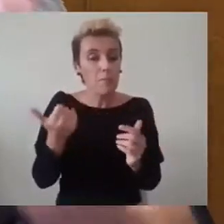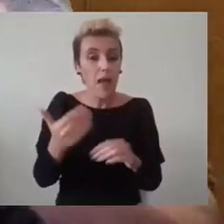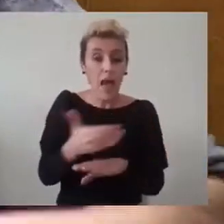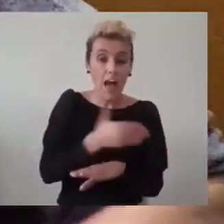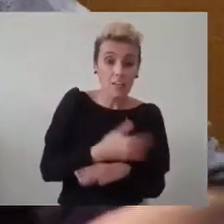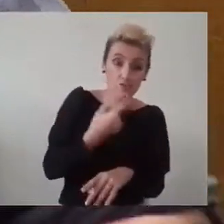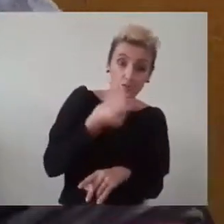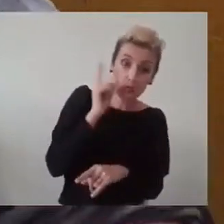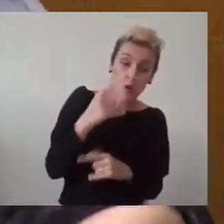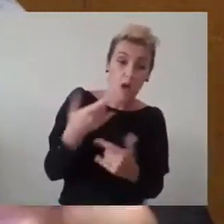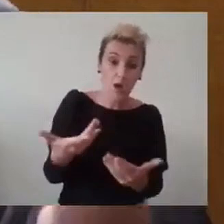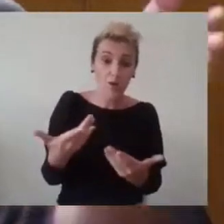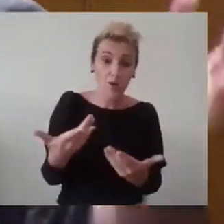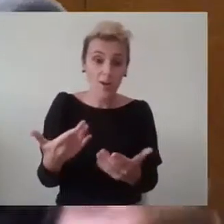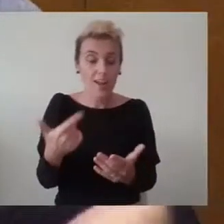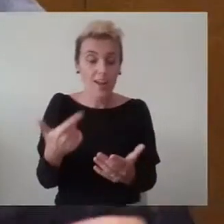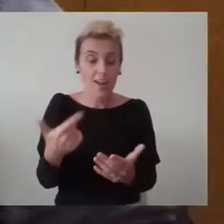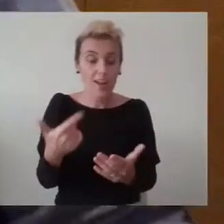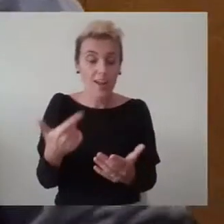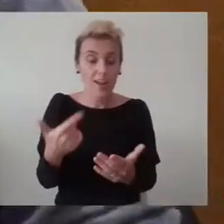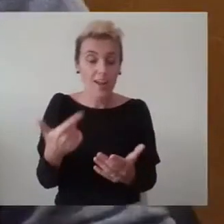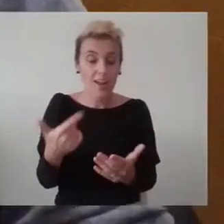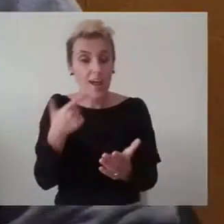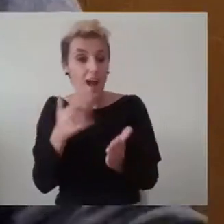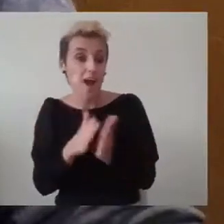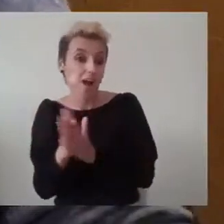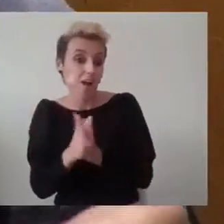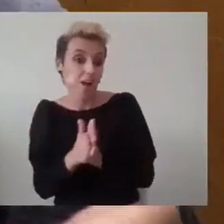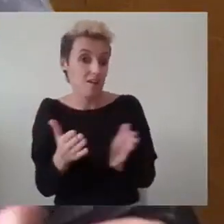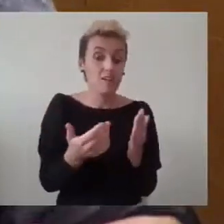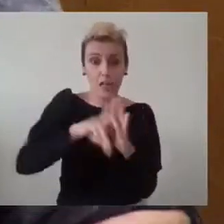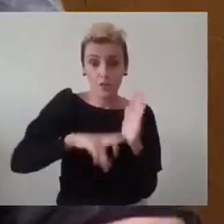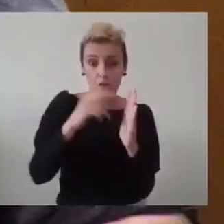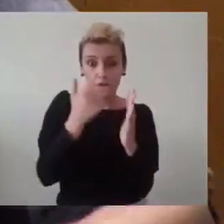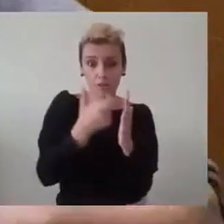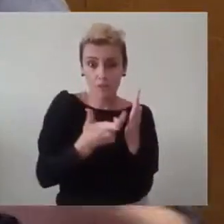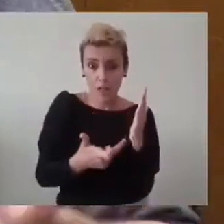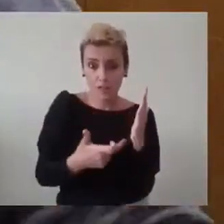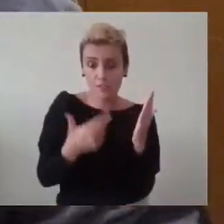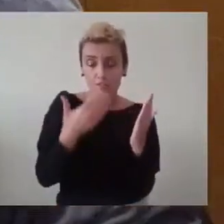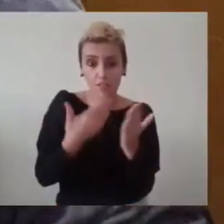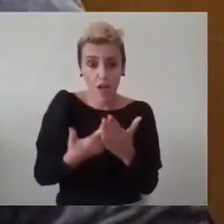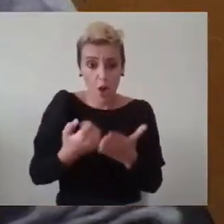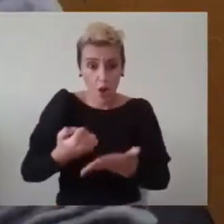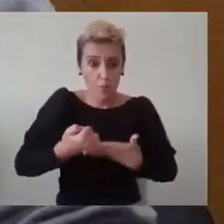aproveitamos. Eu também lhe posso ler algumas frases deste relatório que sustentam a minha posição e que se